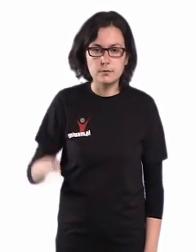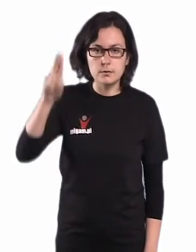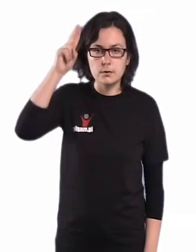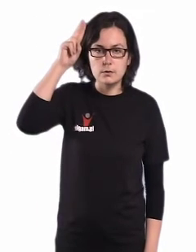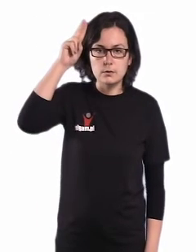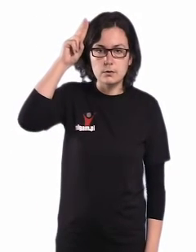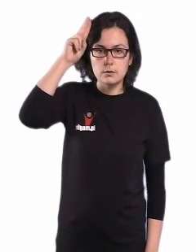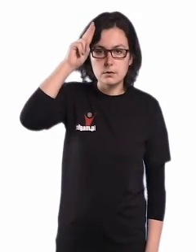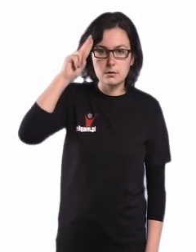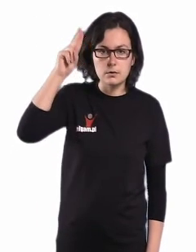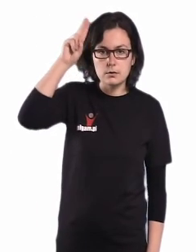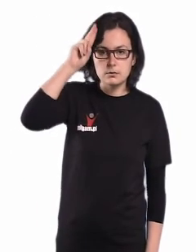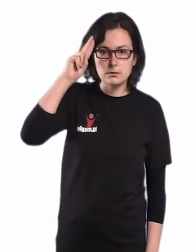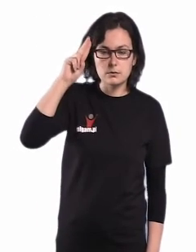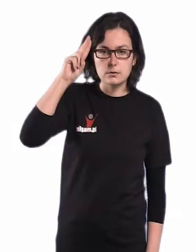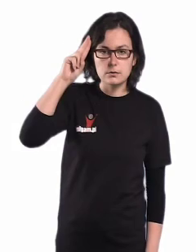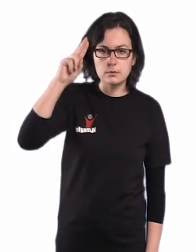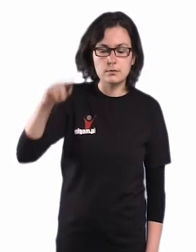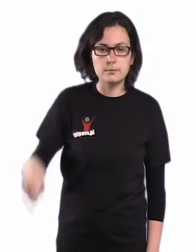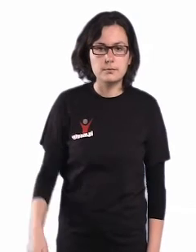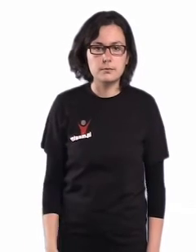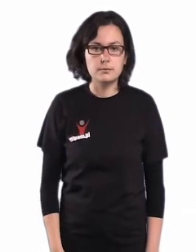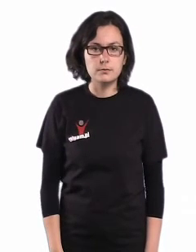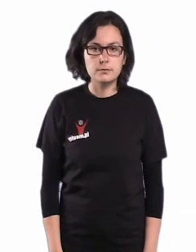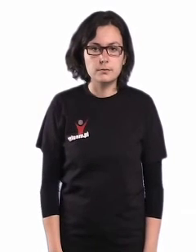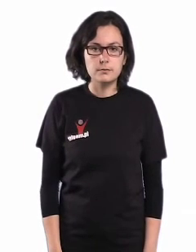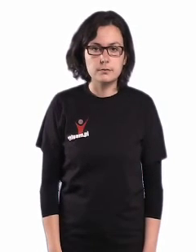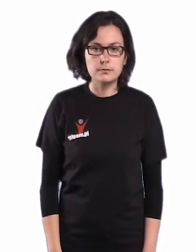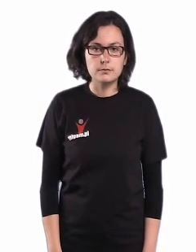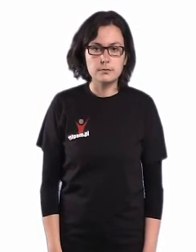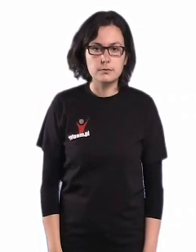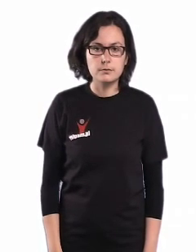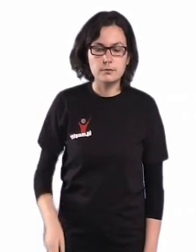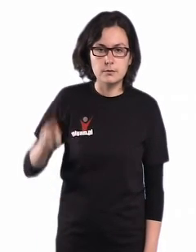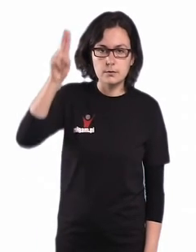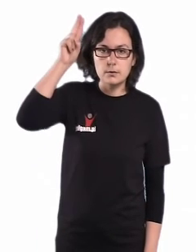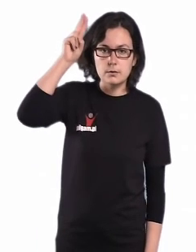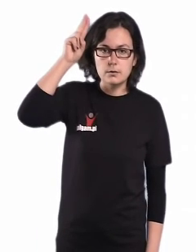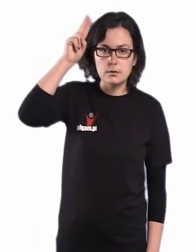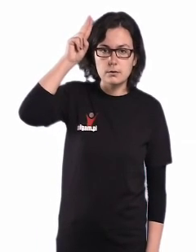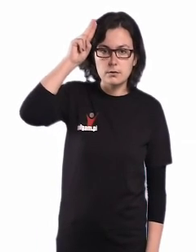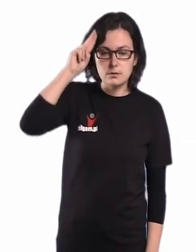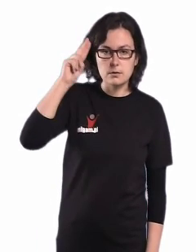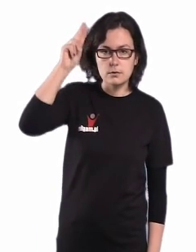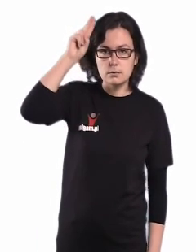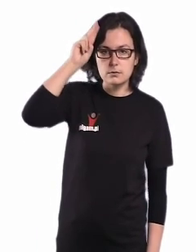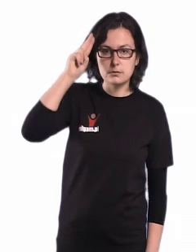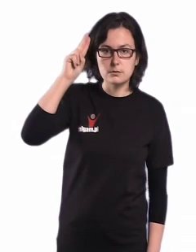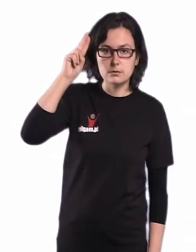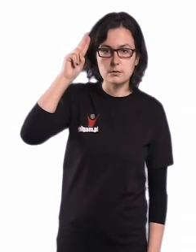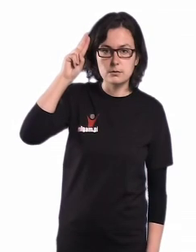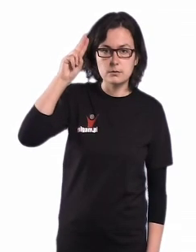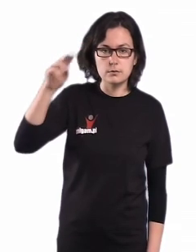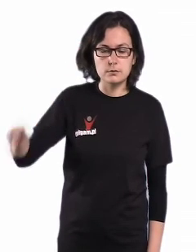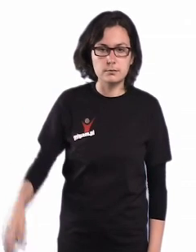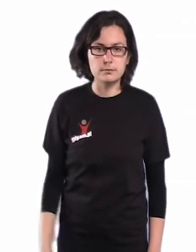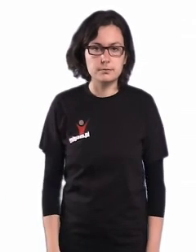Uncle